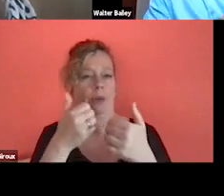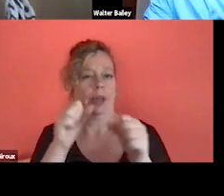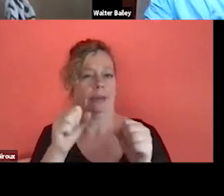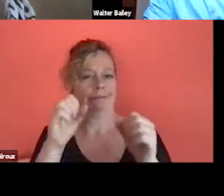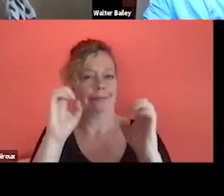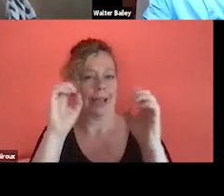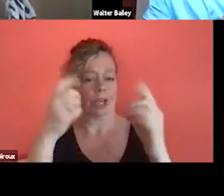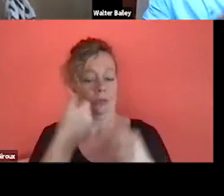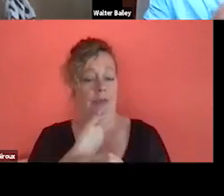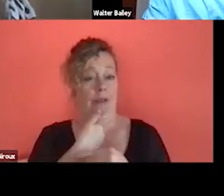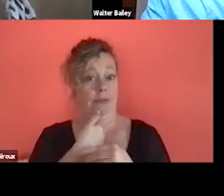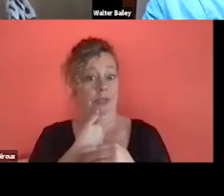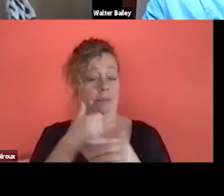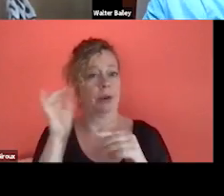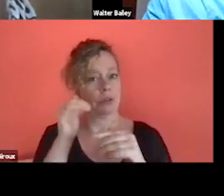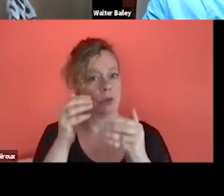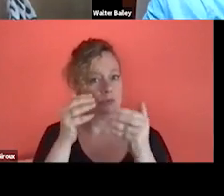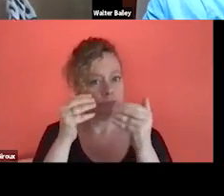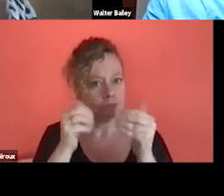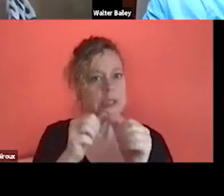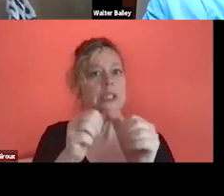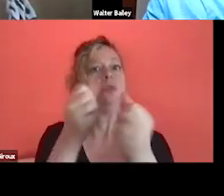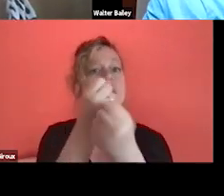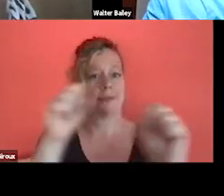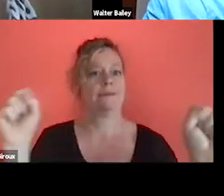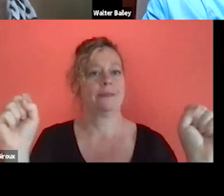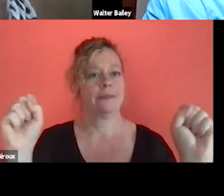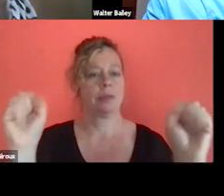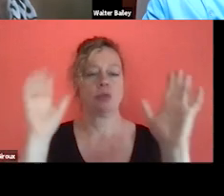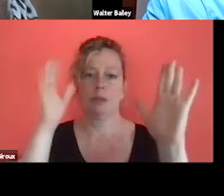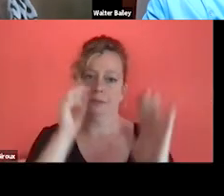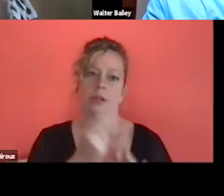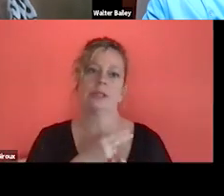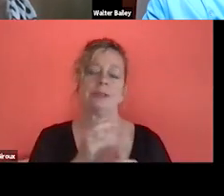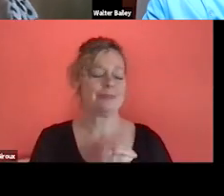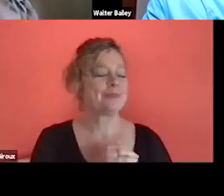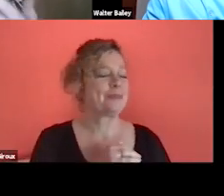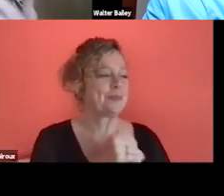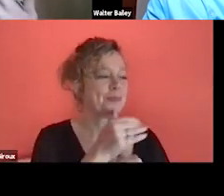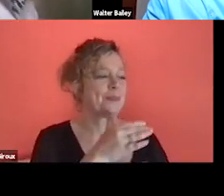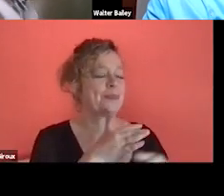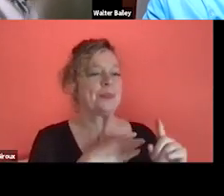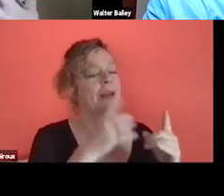pero cómo podemos movernos adelante con seguridad. Y eso fue increíble para nosotros. Bueno, y creo que eso es realmente, es un hermoso ejemplo